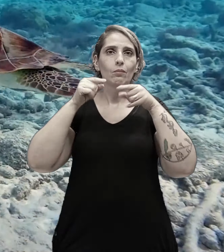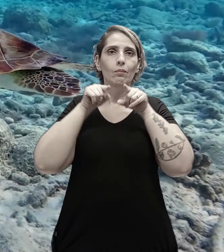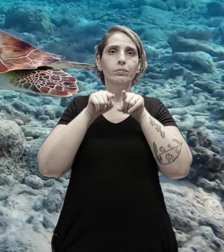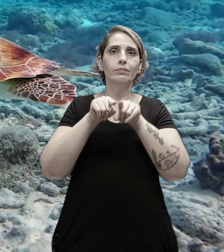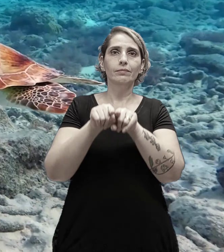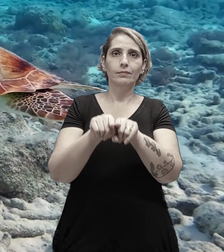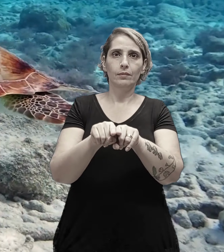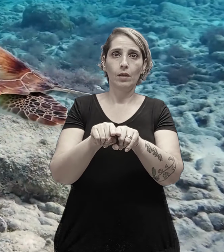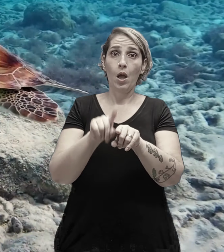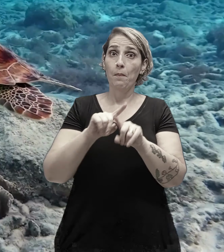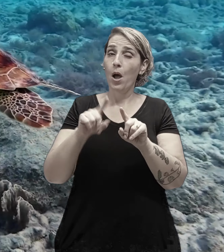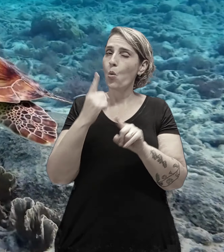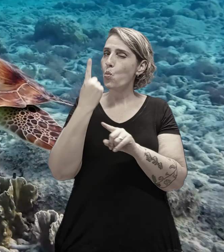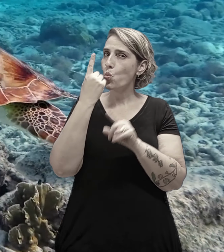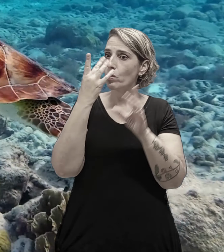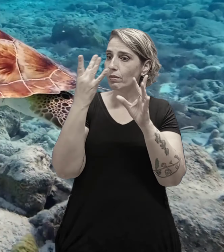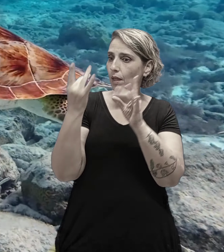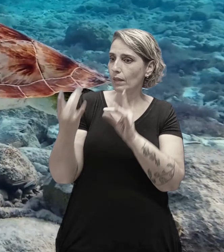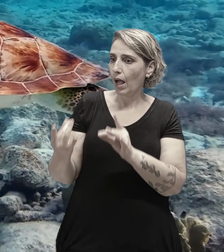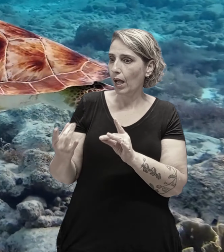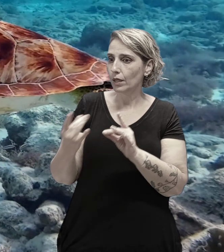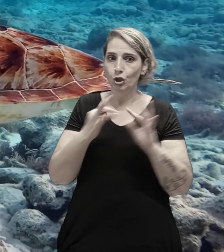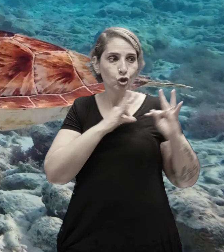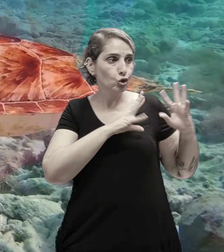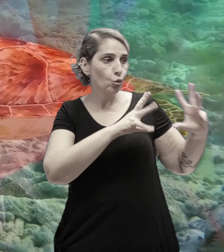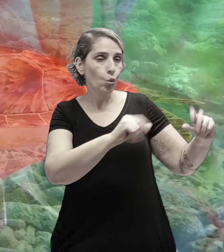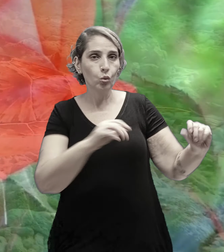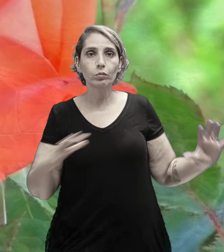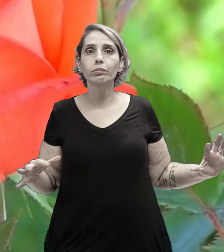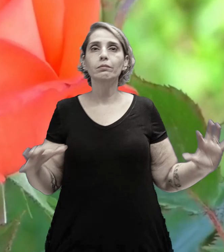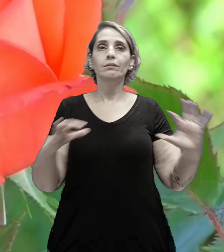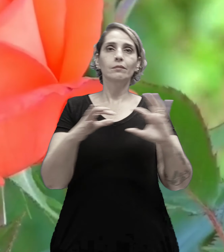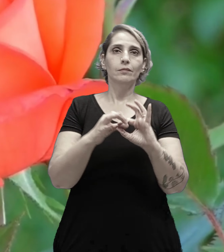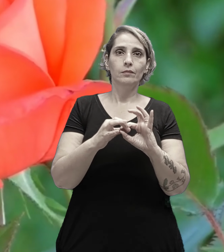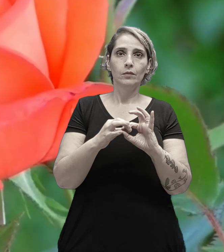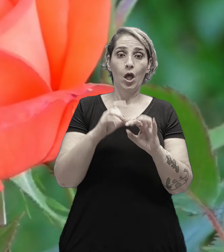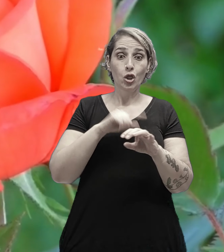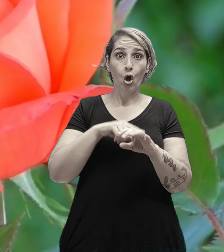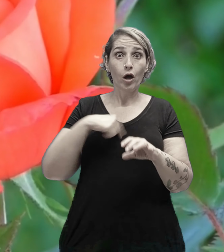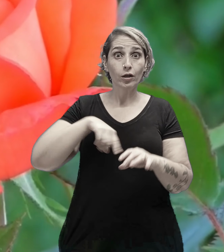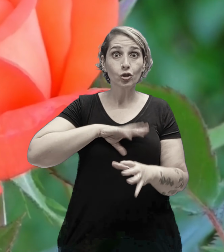o detalhe e o todo. E nesse reconhecimento